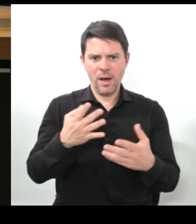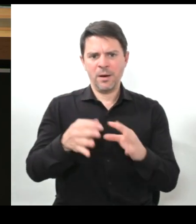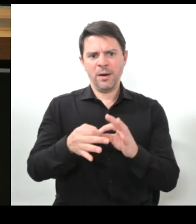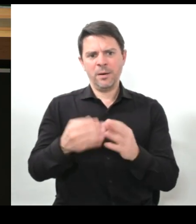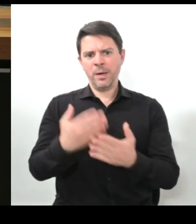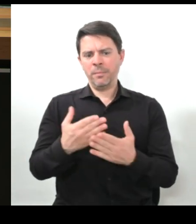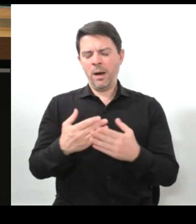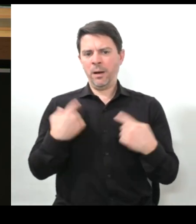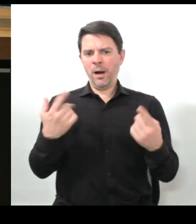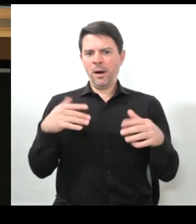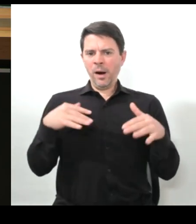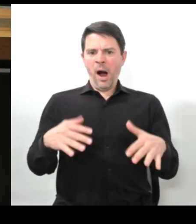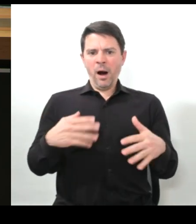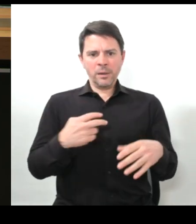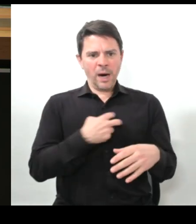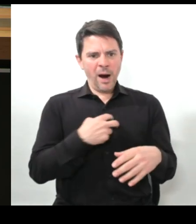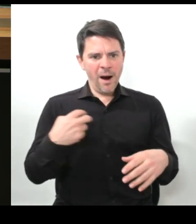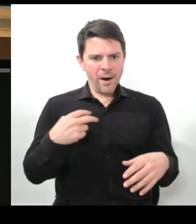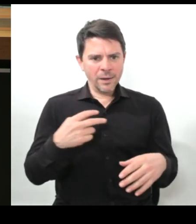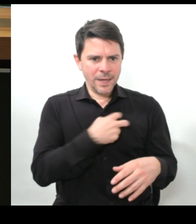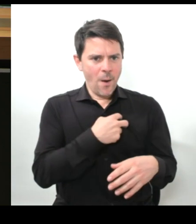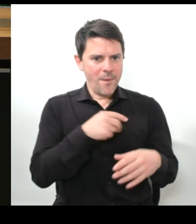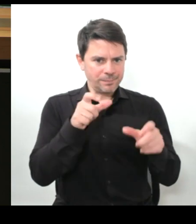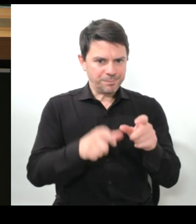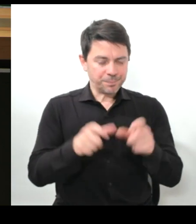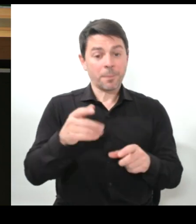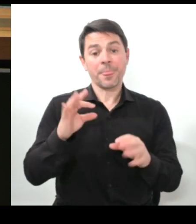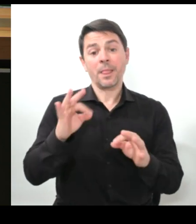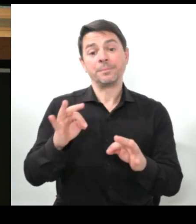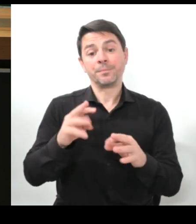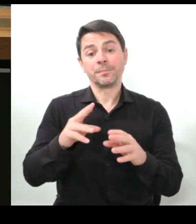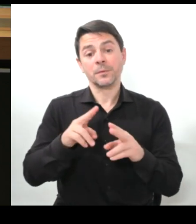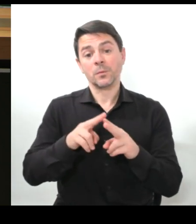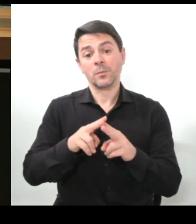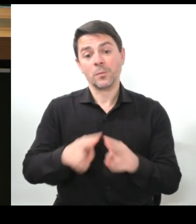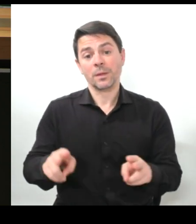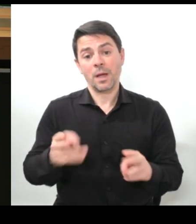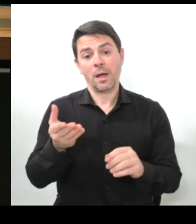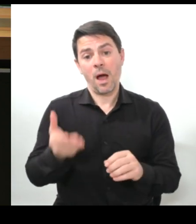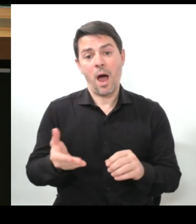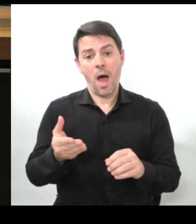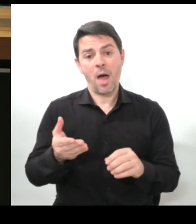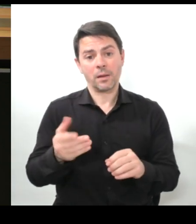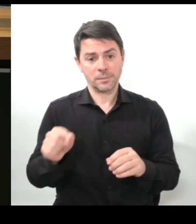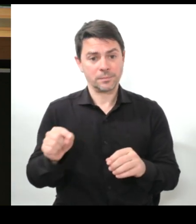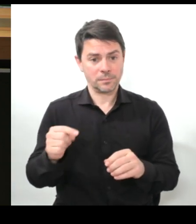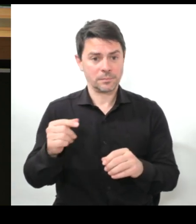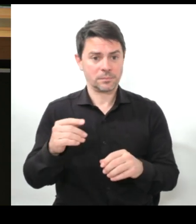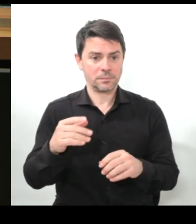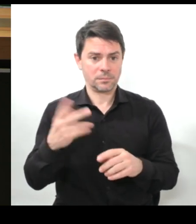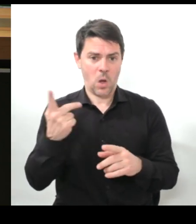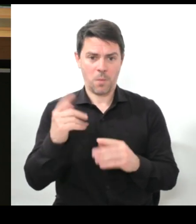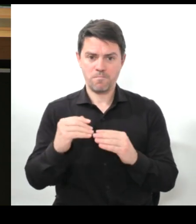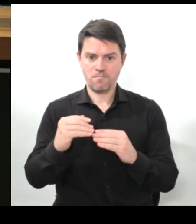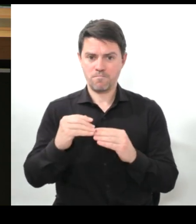bei dem nämlich ganz klar wäre, dass aus einem solchen politischen Bezirksamt dann auch politische Schlussfolgerung kommen? Nein.